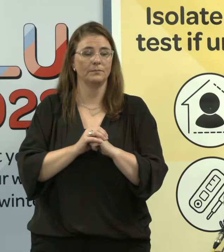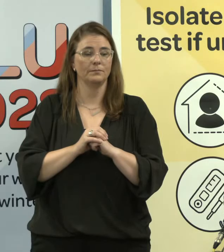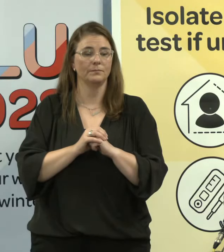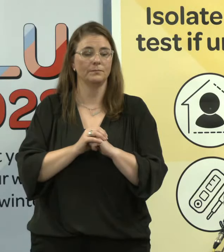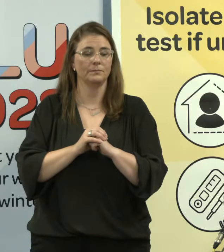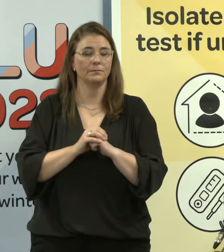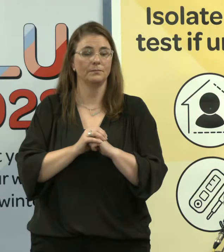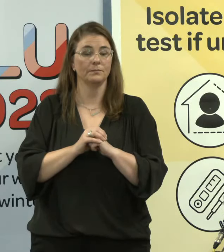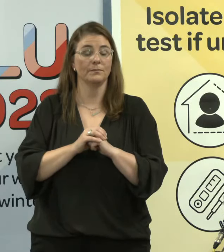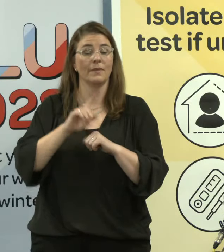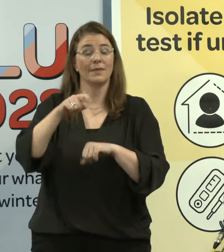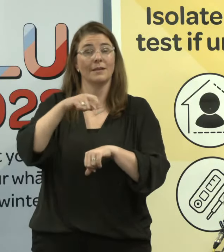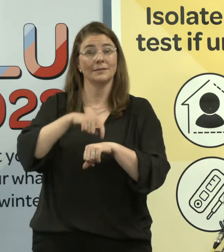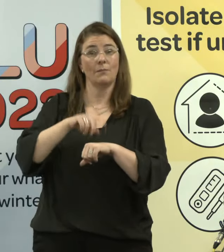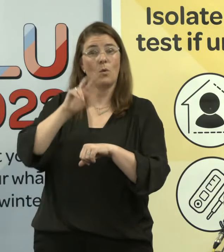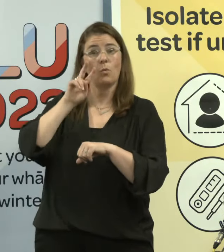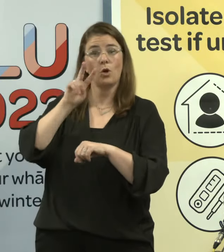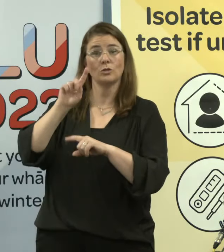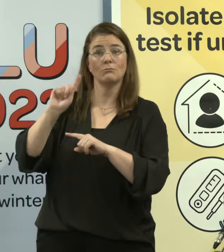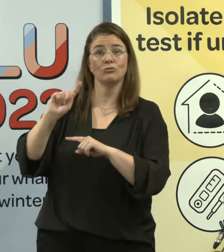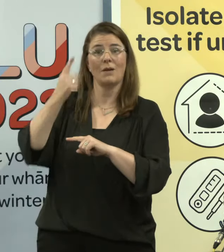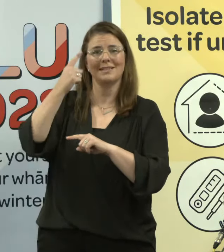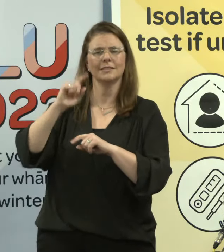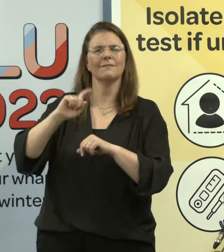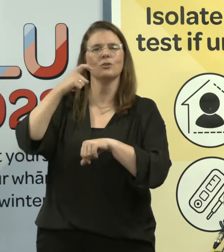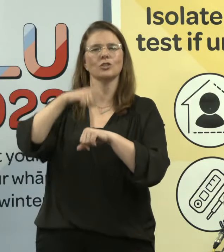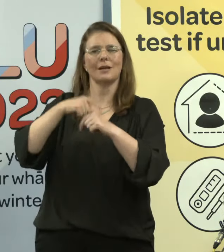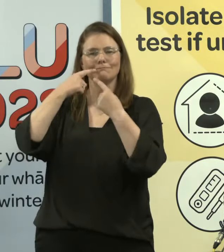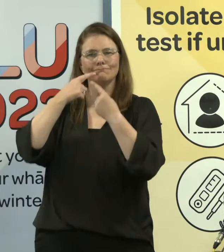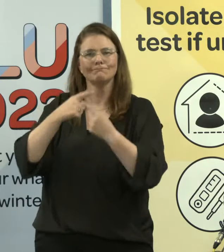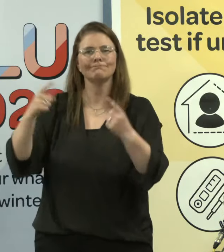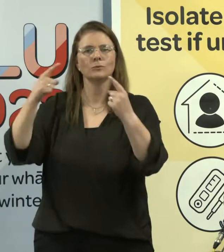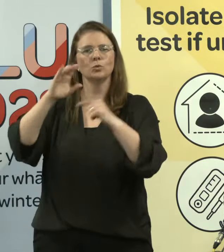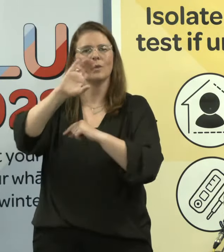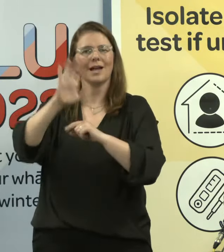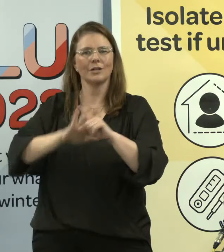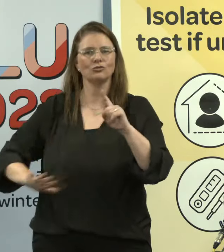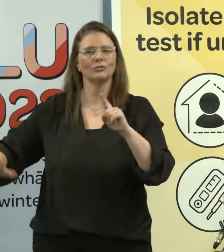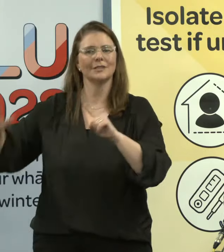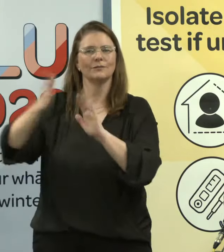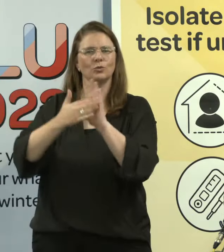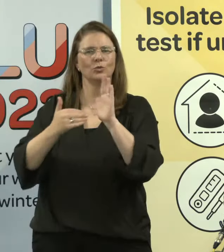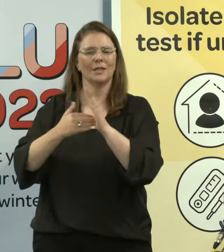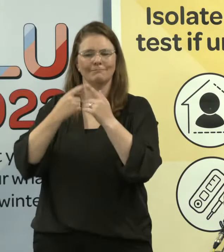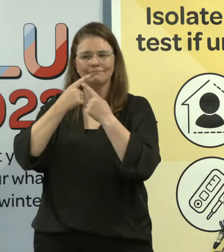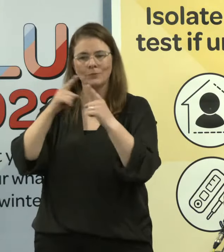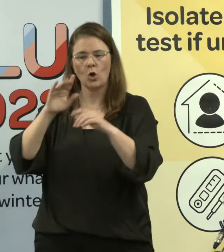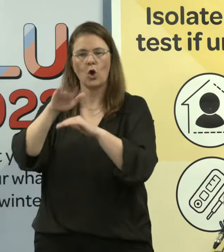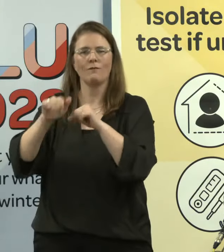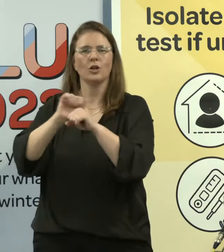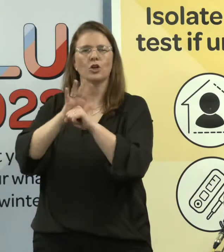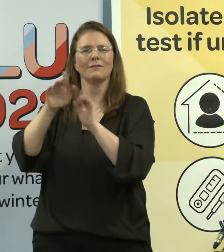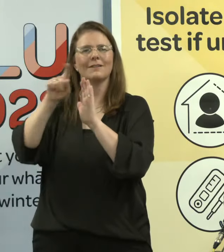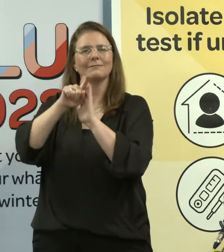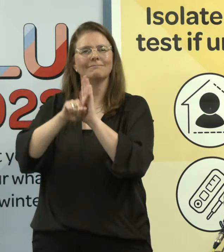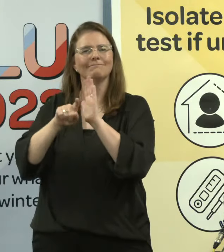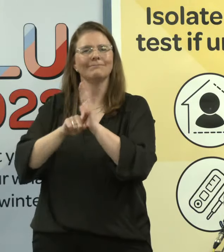mea ka tangohia e ahau i nga wa